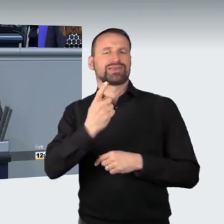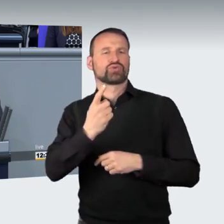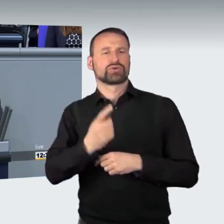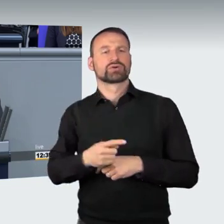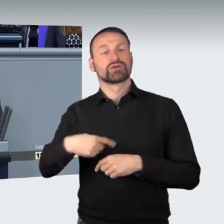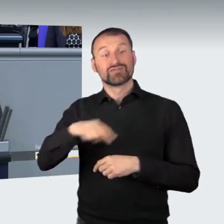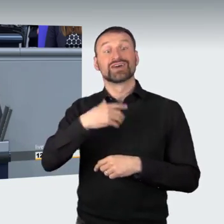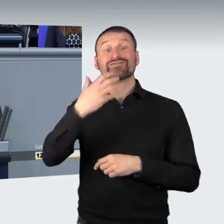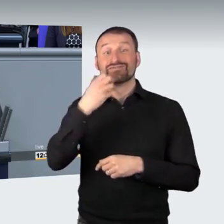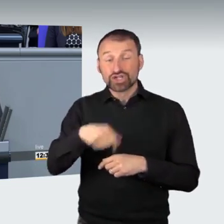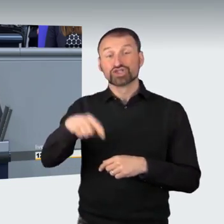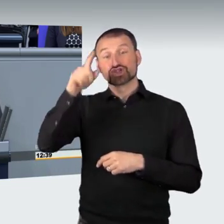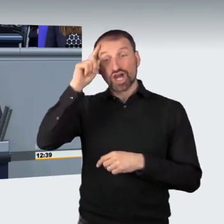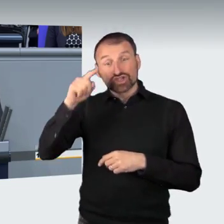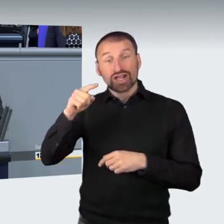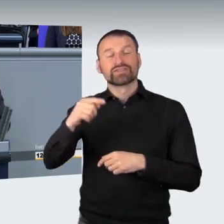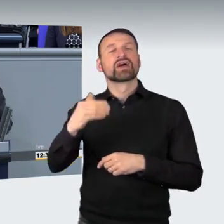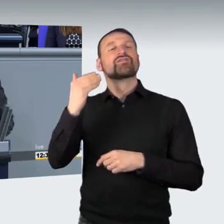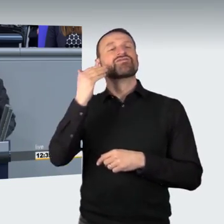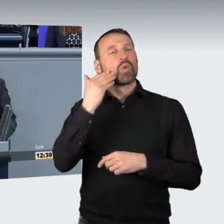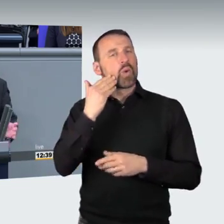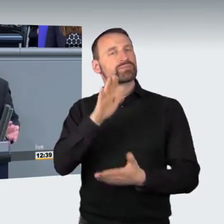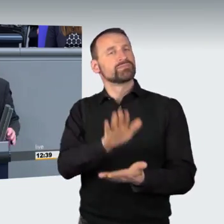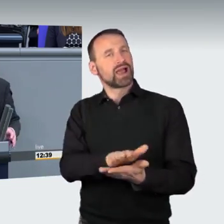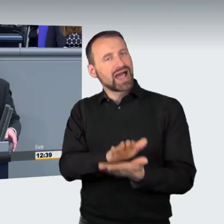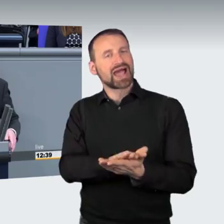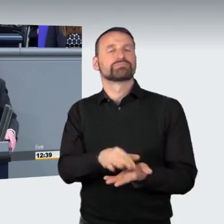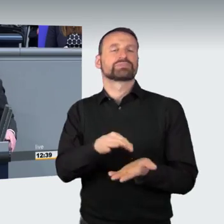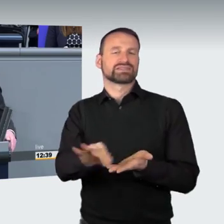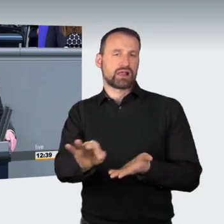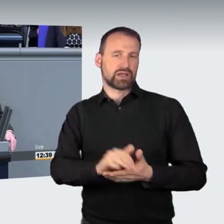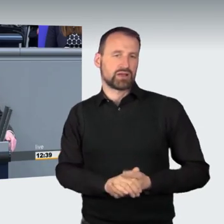wir wollen Wohnungsneubau gestalten. Und wir tun gut daran.